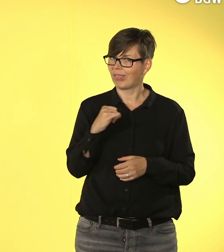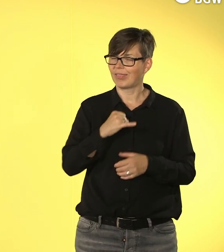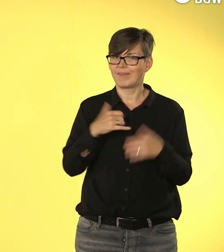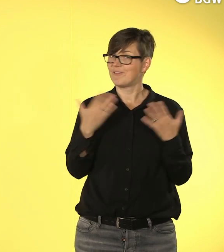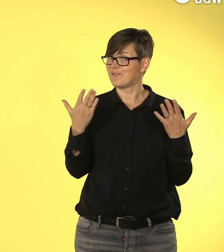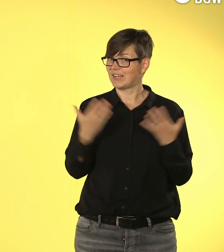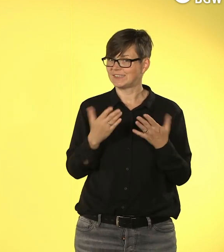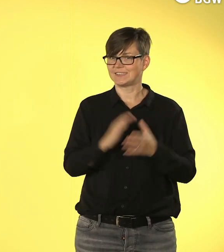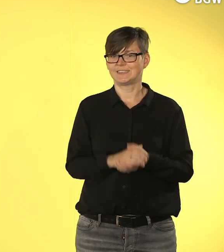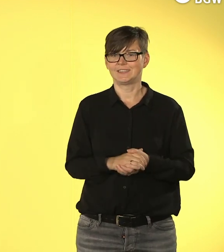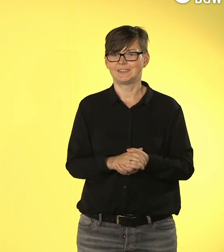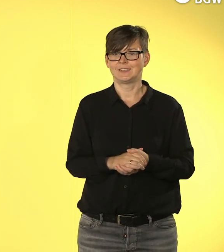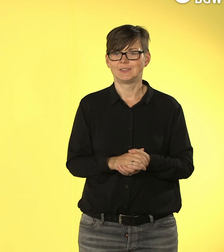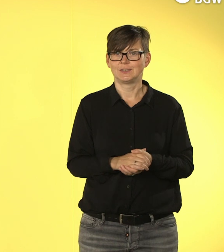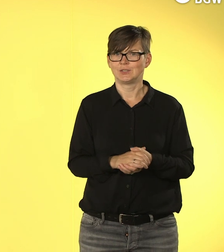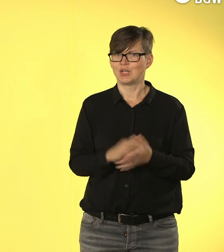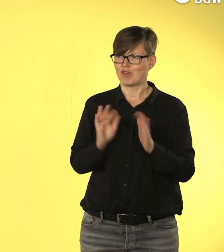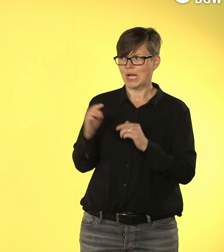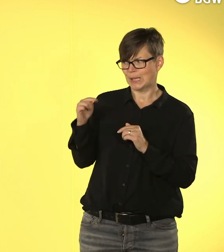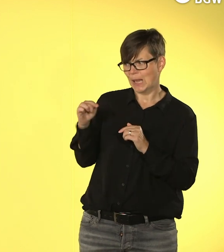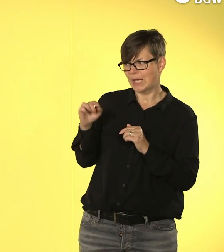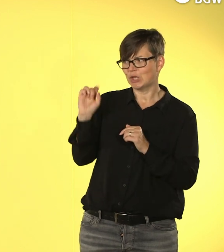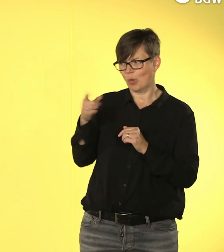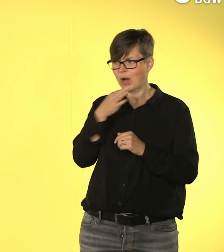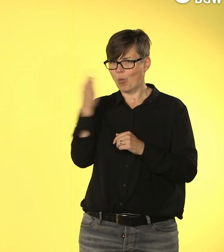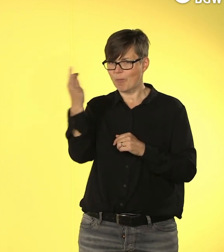Das können wir in einer TED-Abfrage machen: